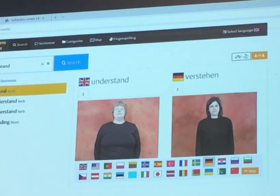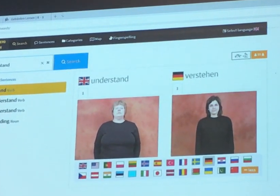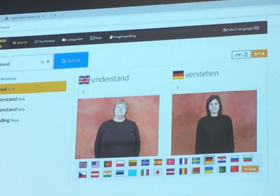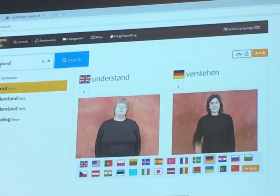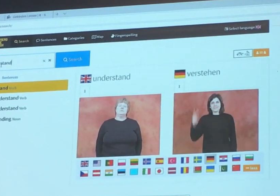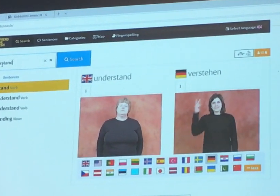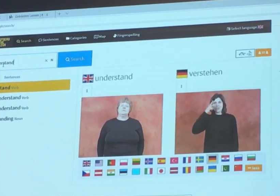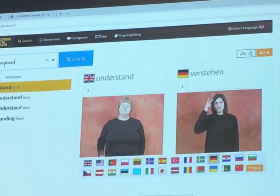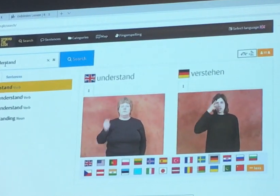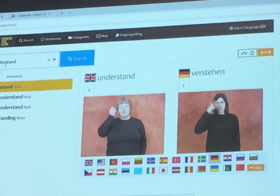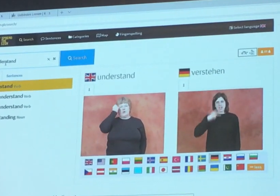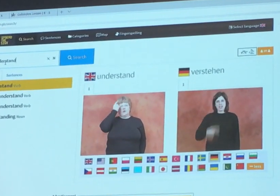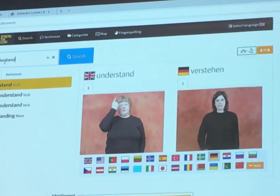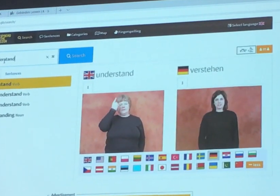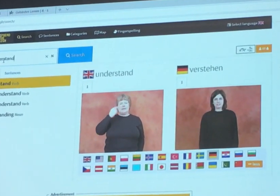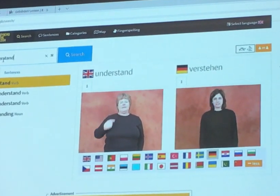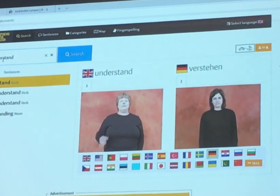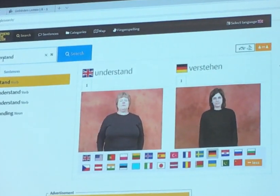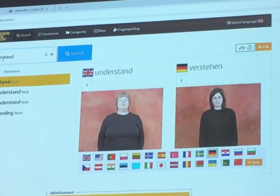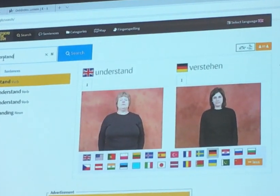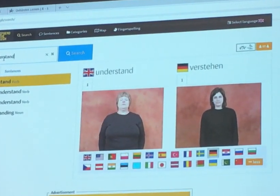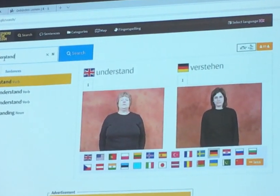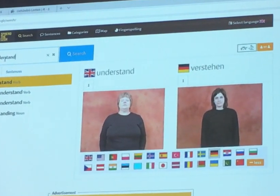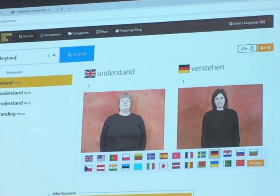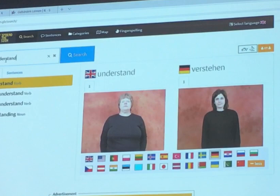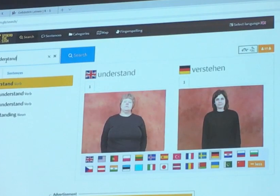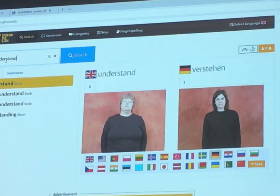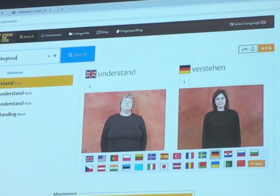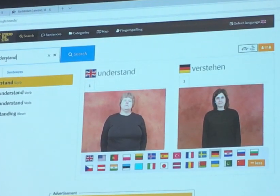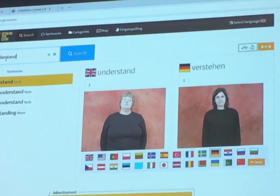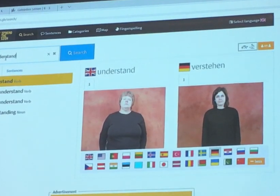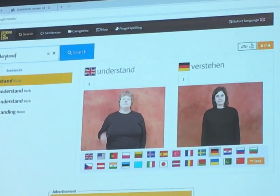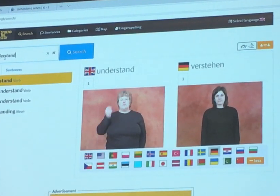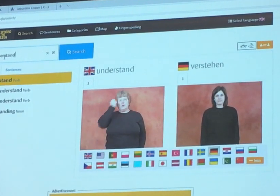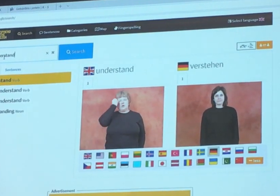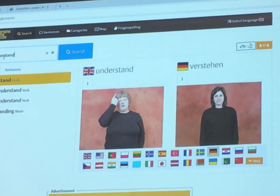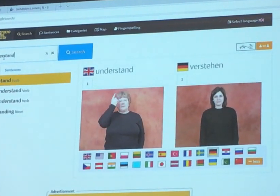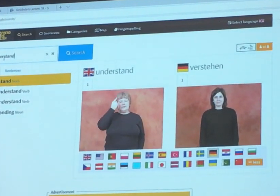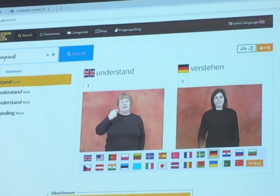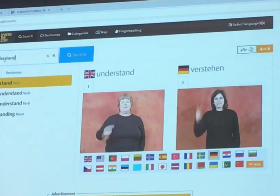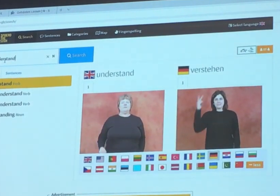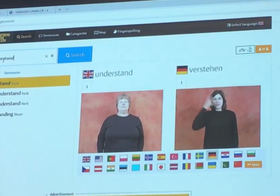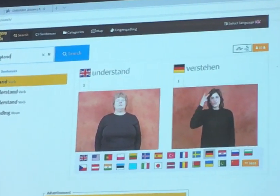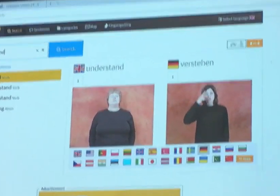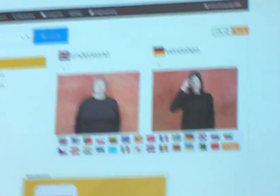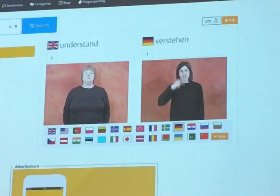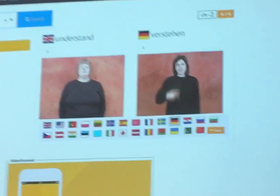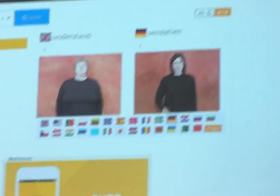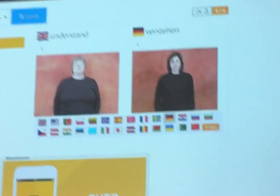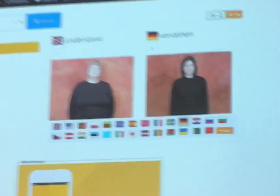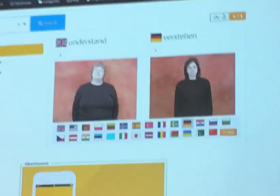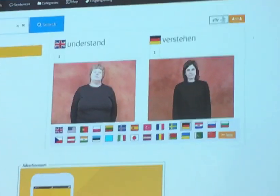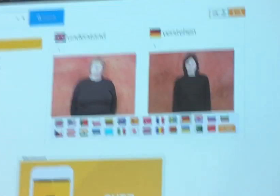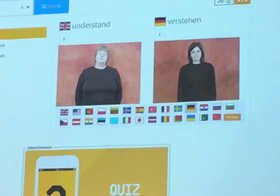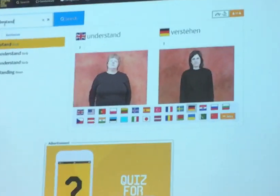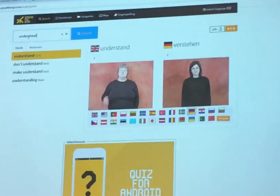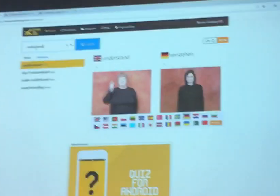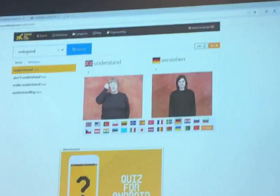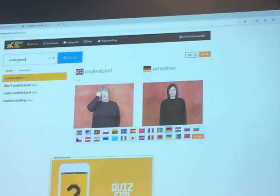Auf der linken Seite haben wir das BSL "understand" [verstehen], und sie konzentriert sich hier auf diesen Bereich [rechter Tempel], der das Gehirn darstellt,